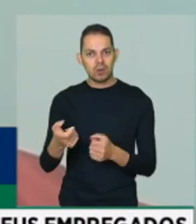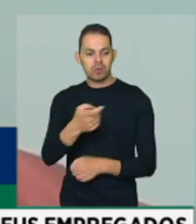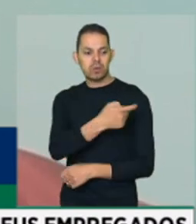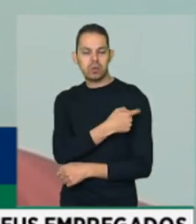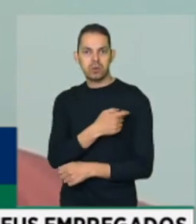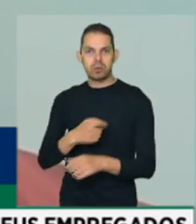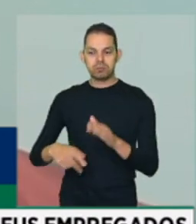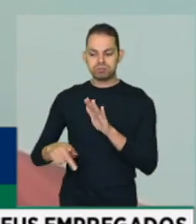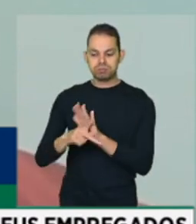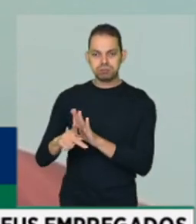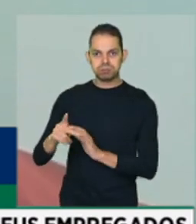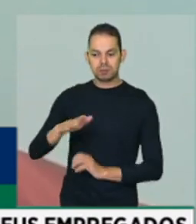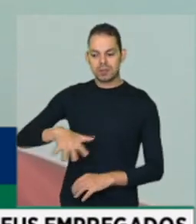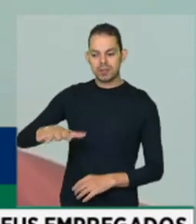REPASSARÃO O CUSTO DAS VACINAS PARA O CONJUNTO DA